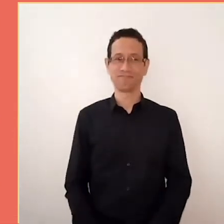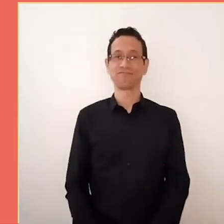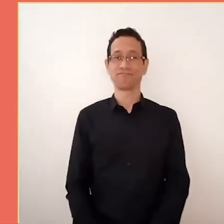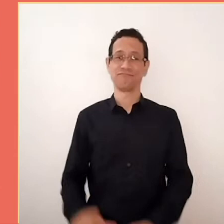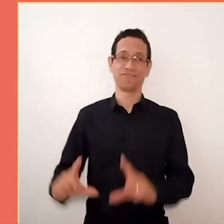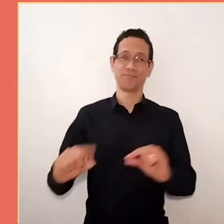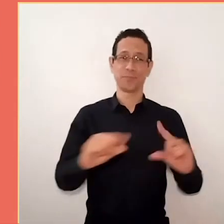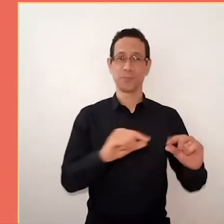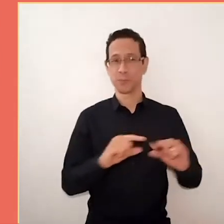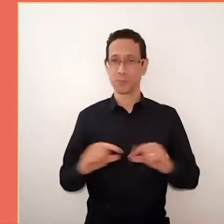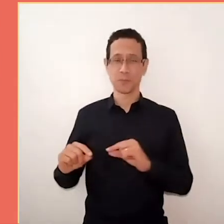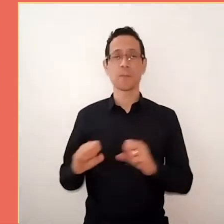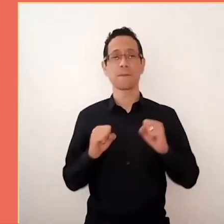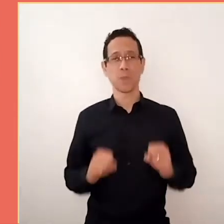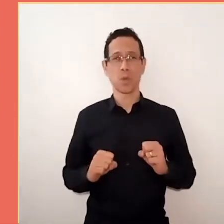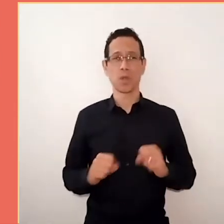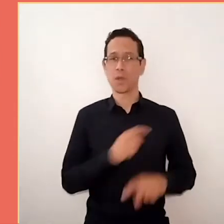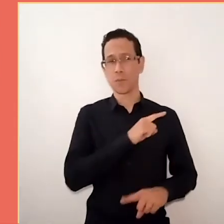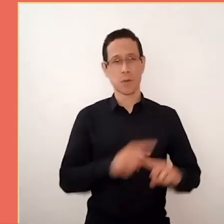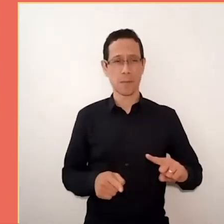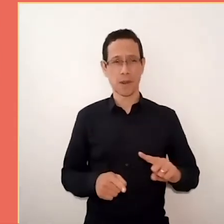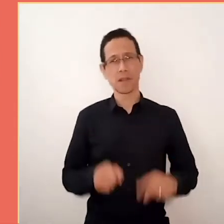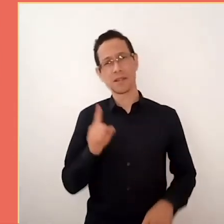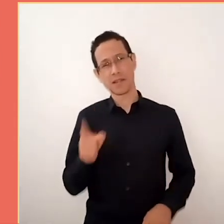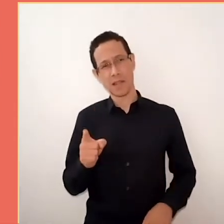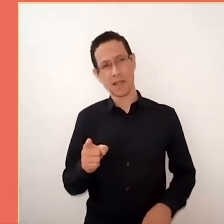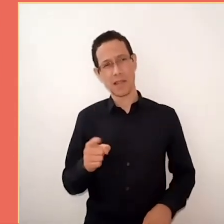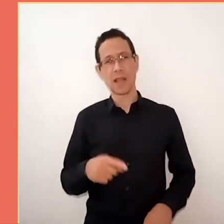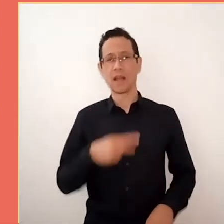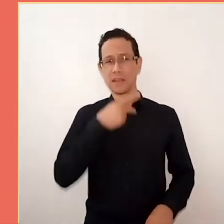"Não pode, proíbe, fulana está sem calcinha, não pode ficar sem calcinha